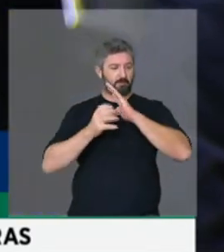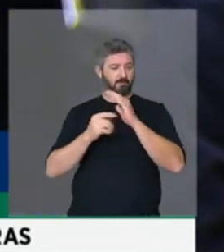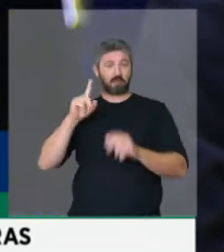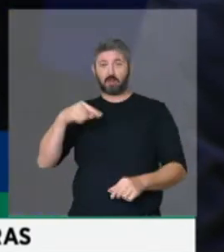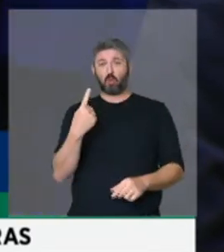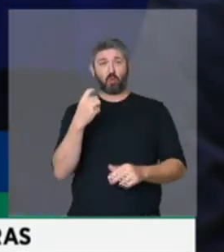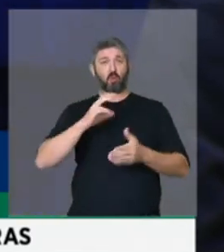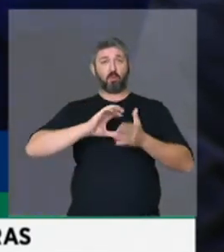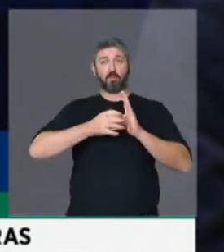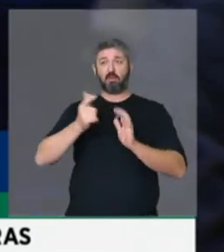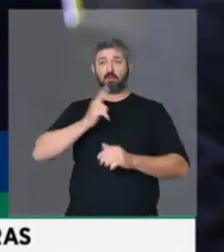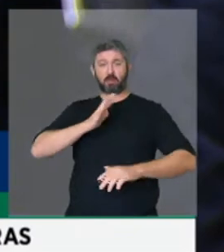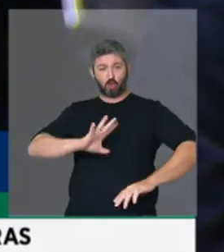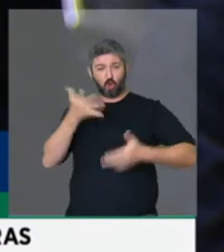CAPITALIZADA COMO A MP ORIGINAL QUERIA MAS A